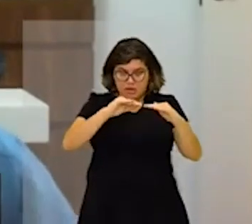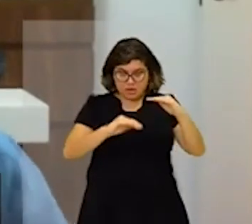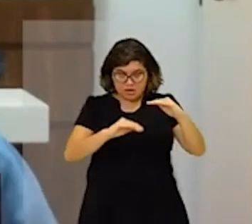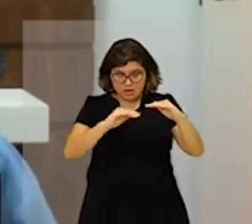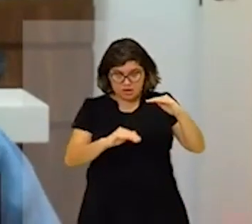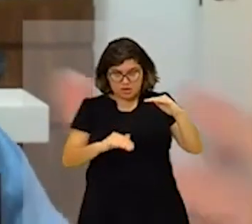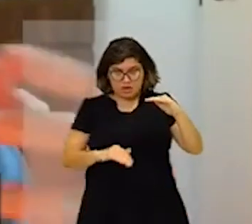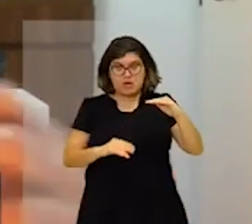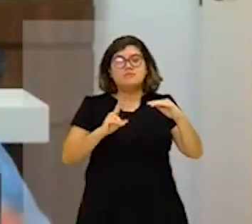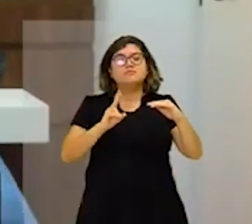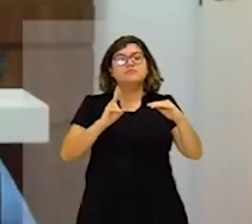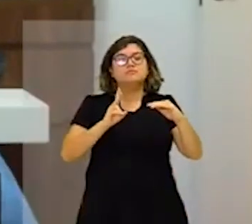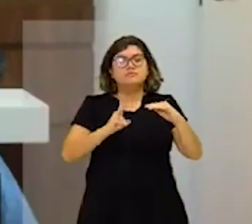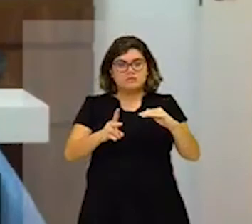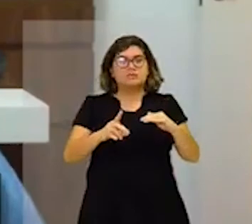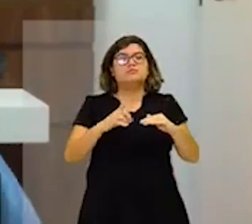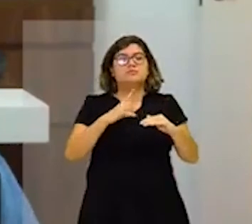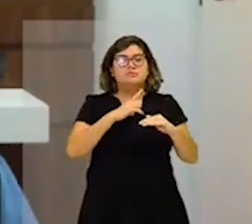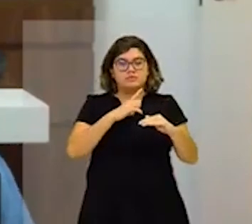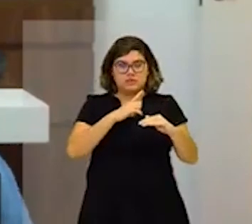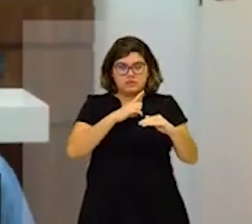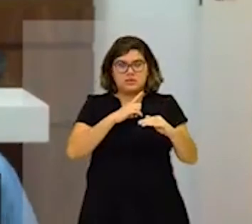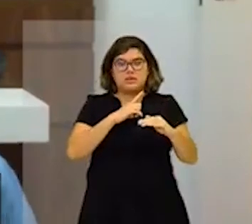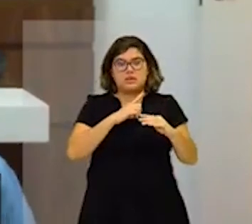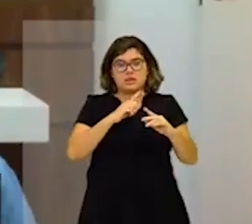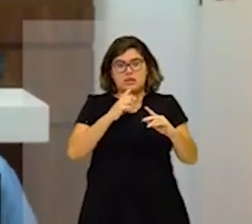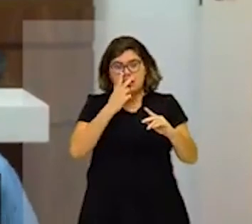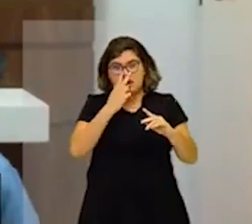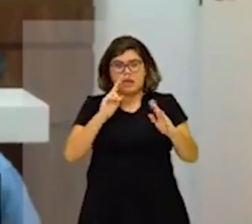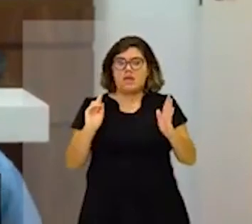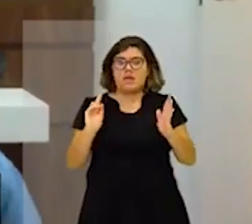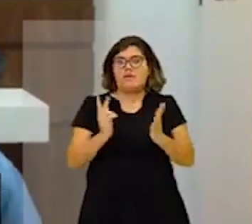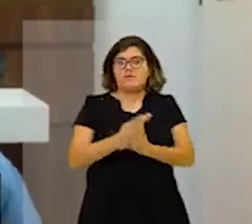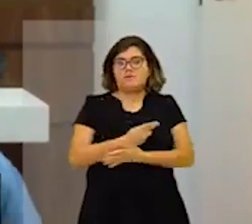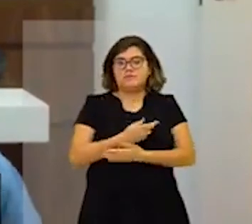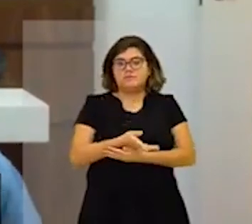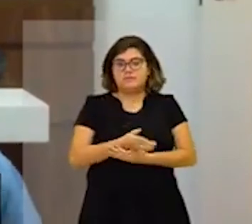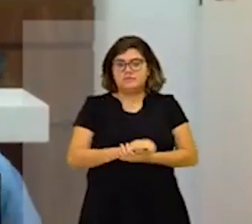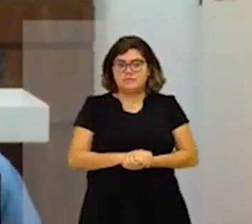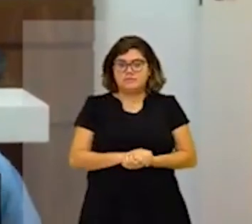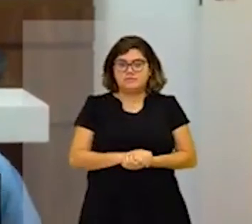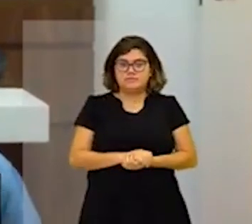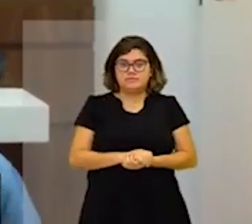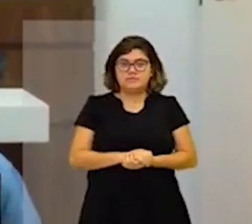sejam organizadas a desigualdade tem algum jeito vem se tem tiver do ano mais dinheiro